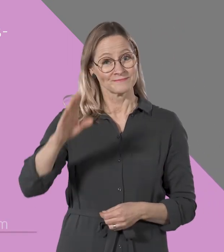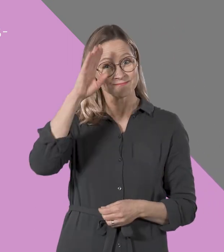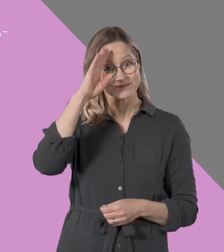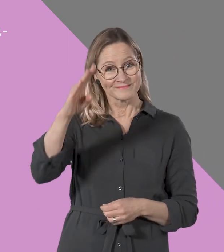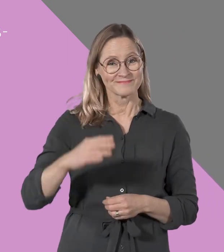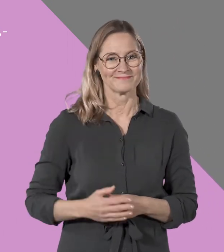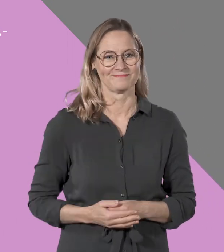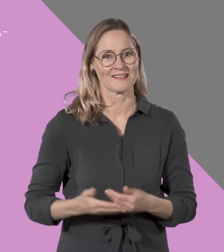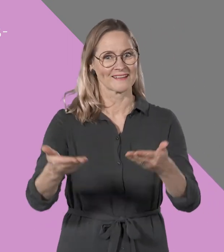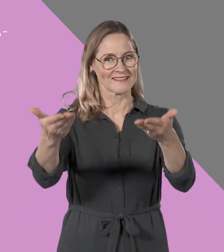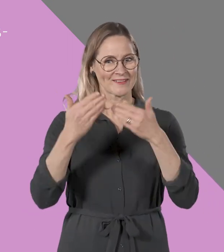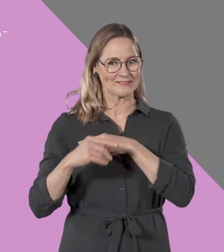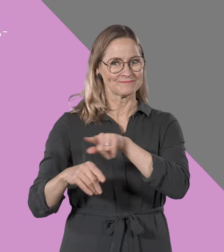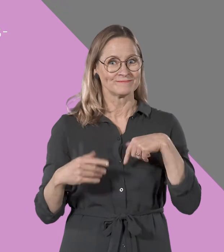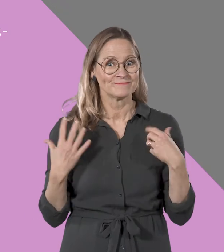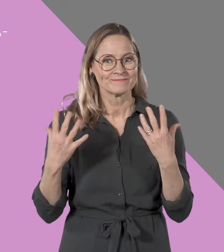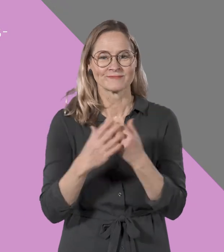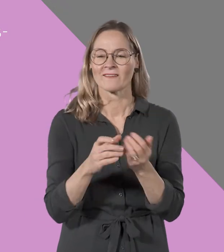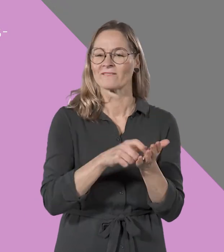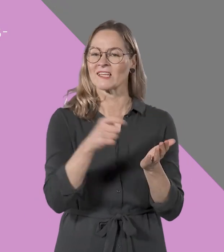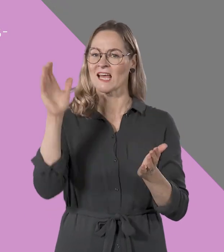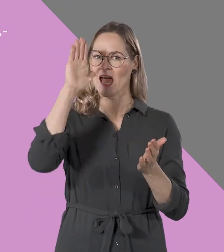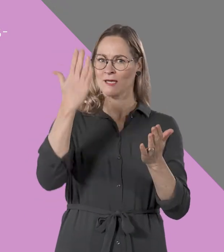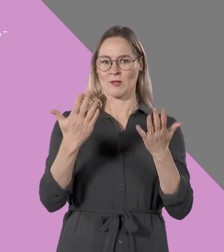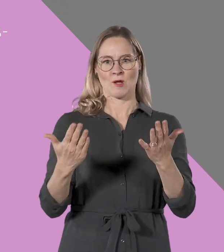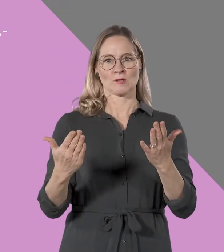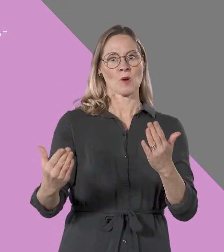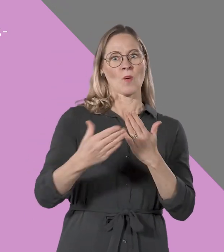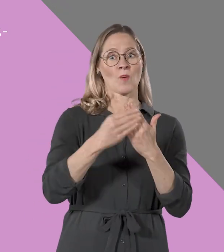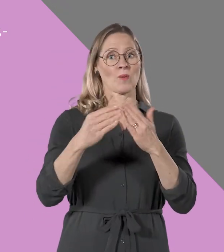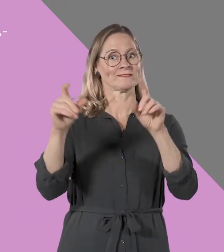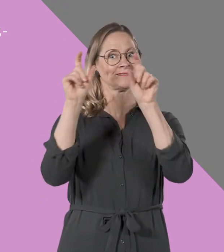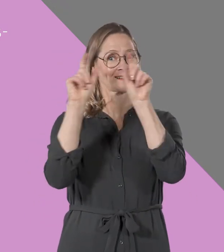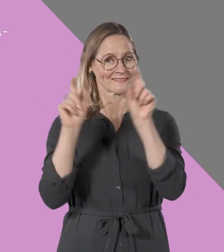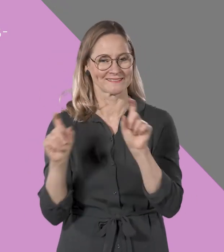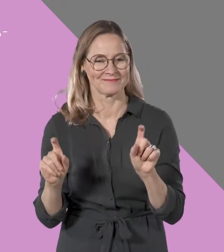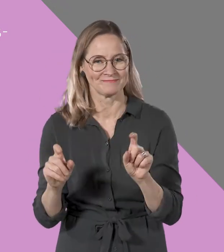Hei! Tervetuloa viikon ajankohtaisten uutisaiheiden pariin.